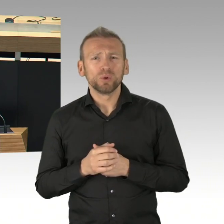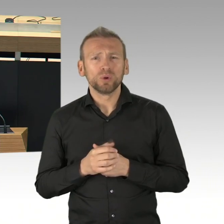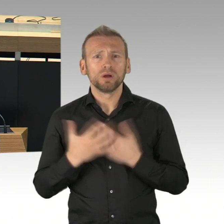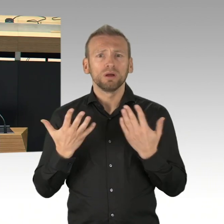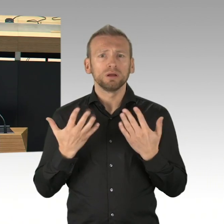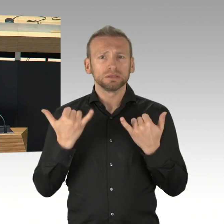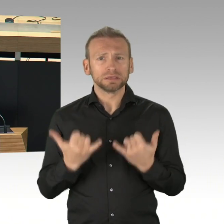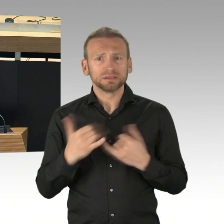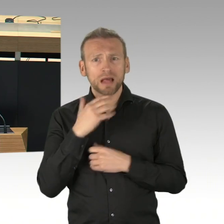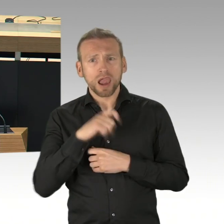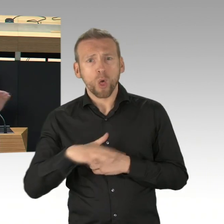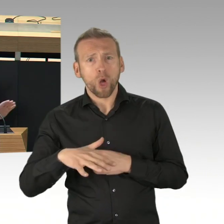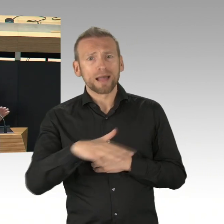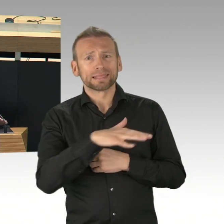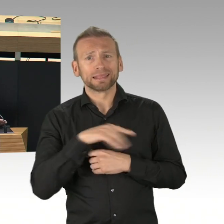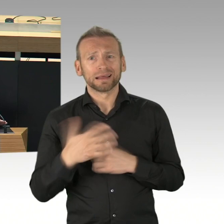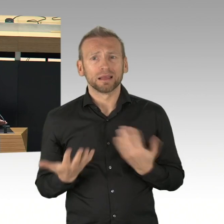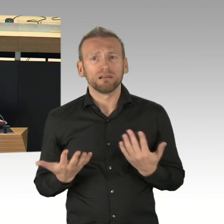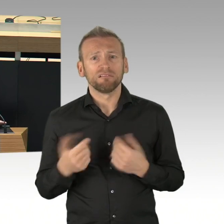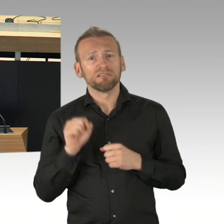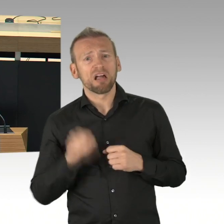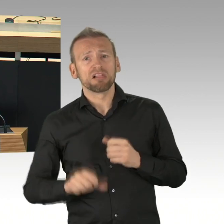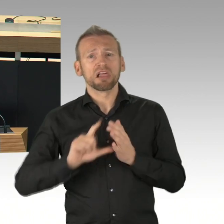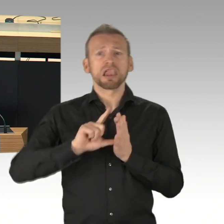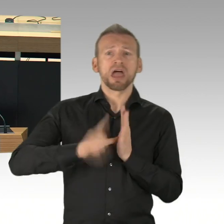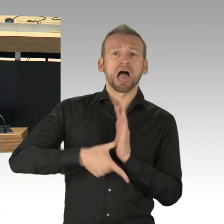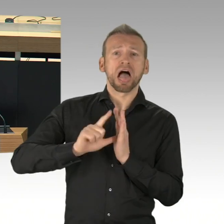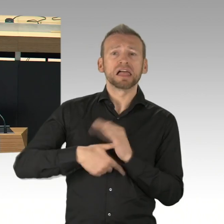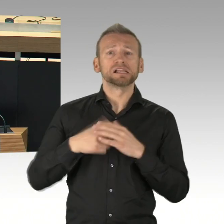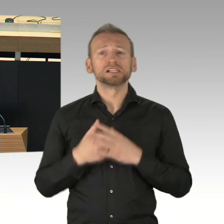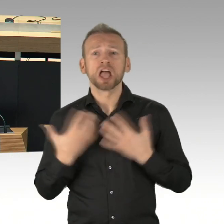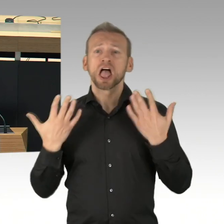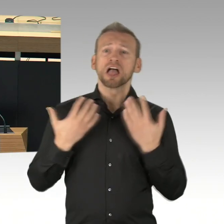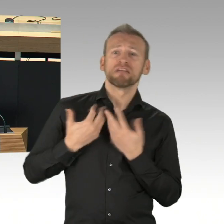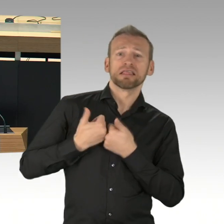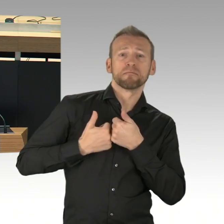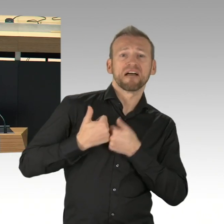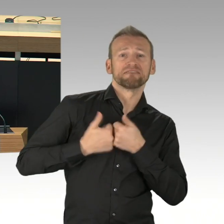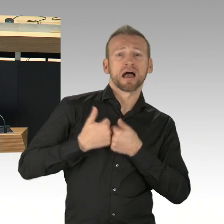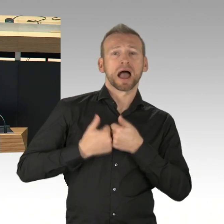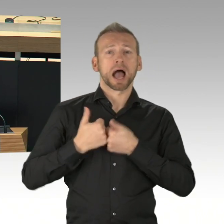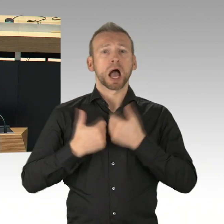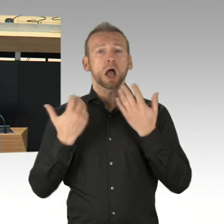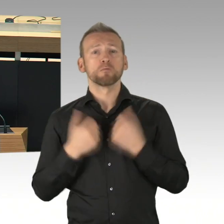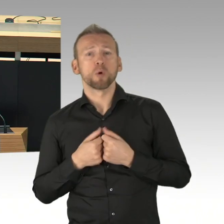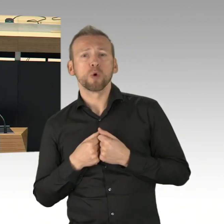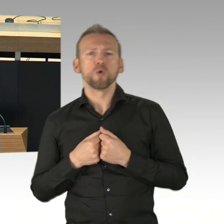zusätzlich mit ihrem ganzen Hokuspokus, den Sie veranstalten. Und als Beispiel kann ich nur sagen: Blankenburger Süden, schauen Sie sich das mal an.